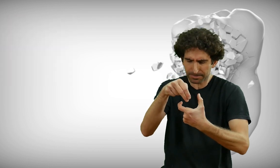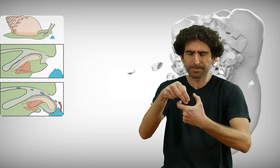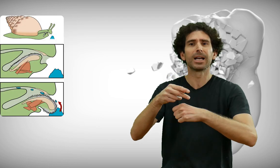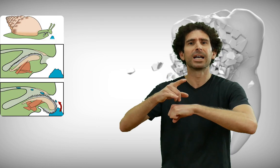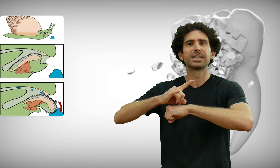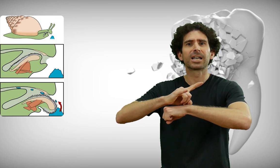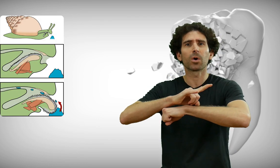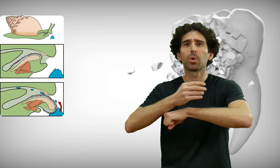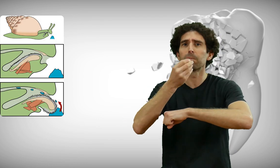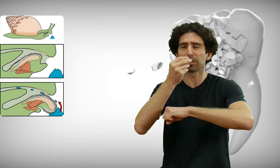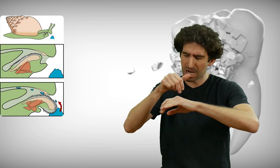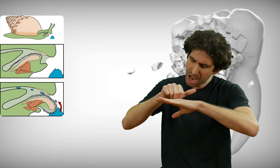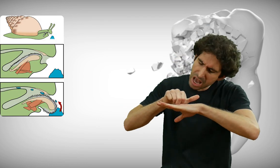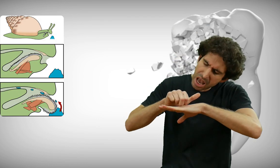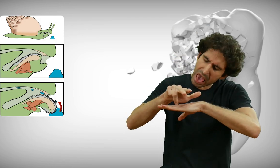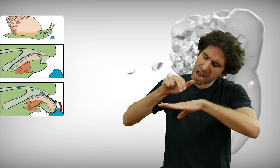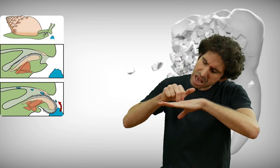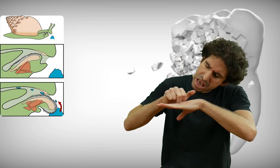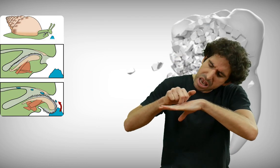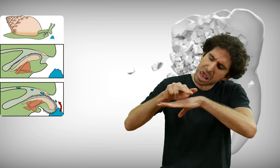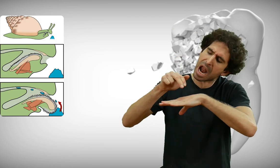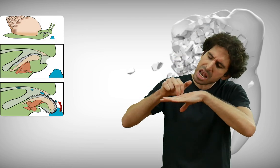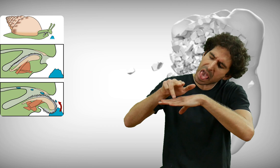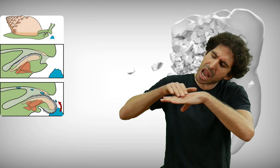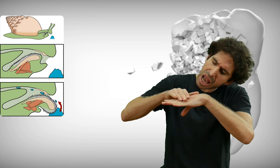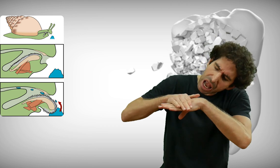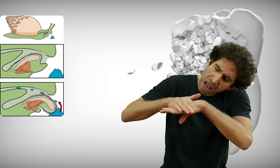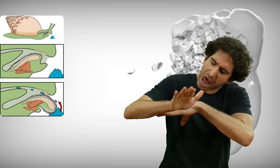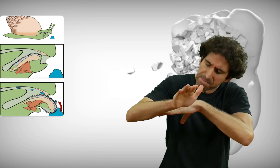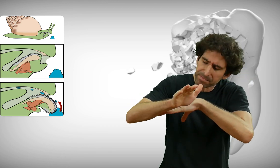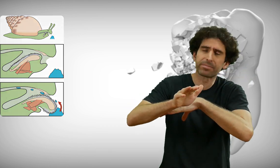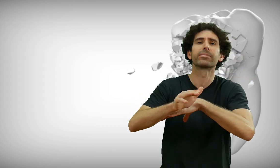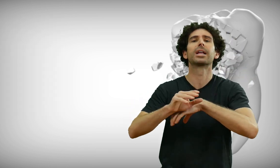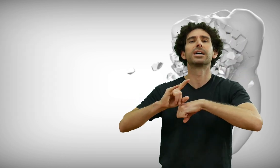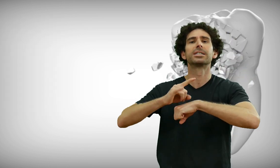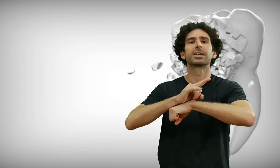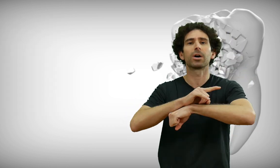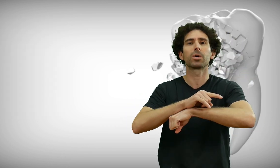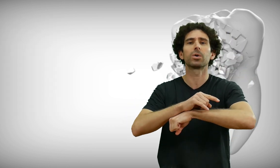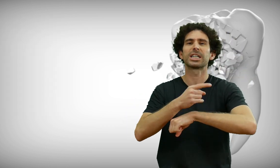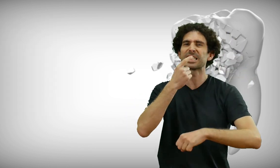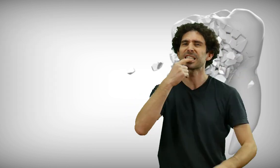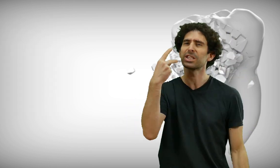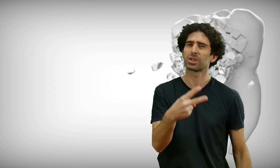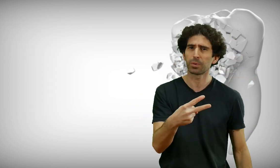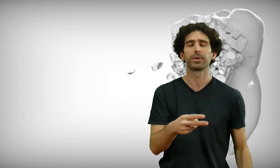L'escargot mange en rapant sa langue sur une surface. Les dents de l'escargot